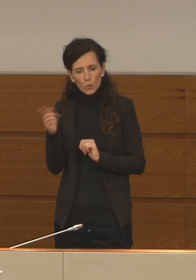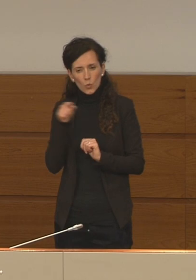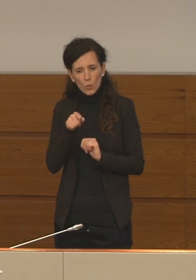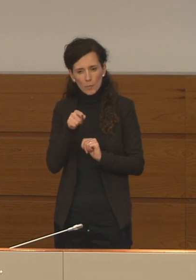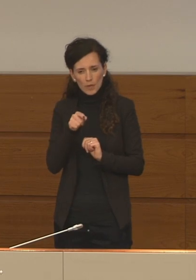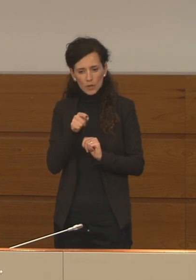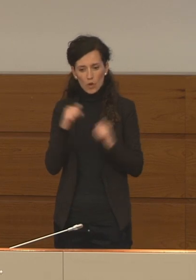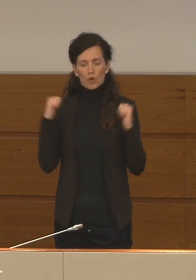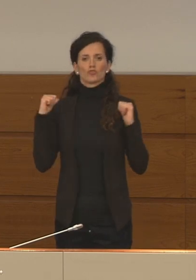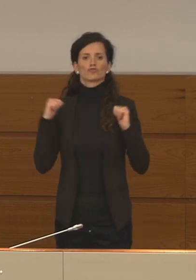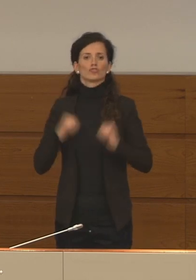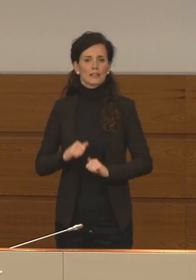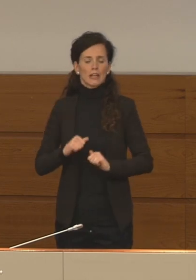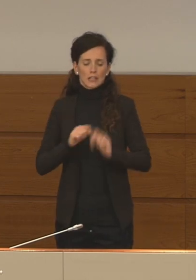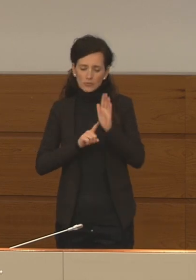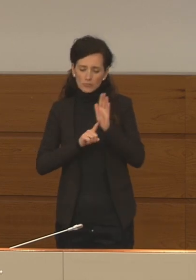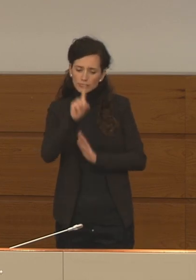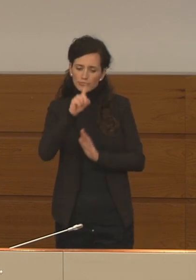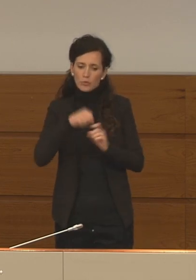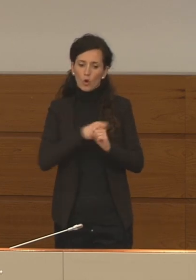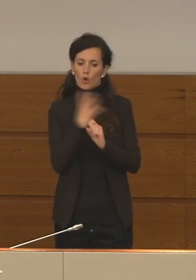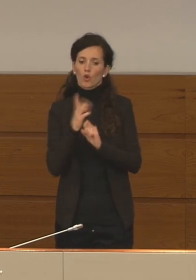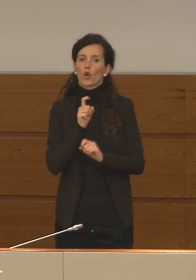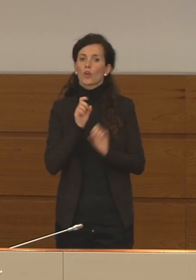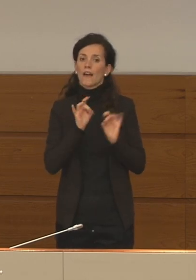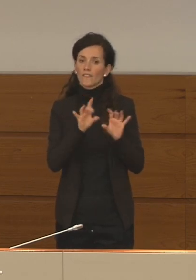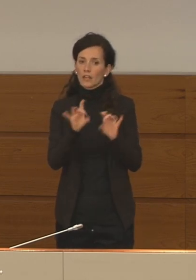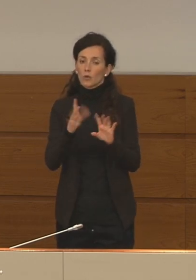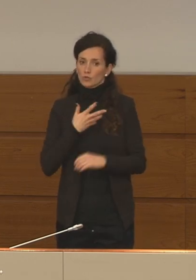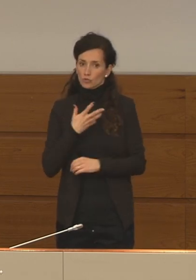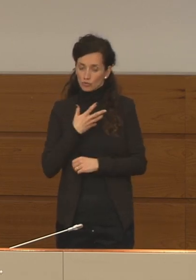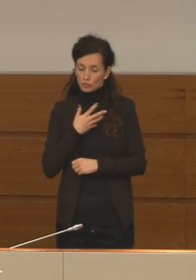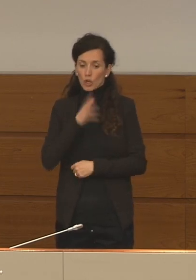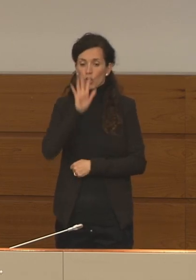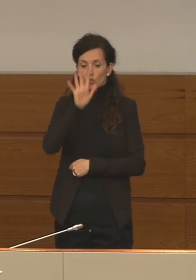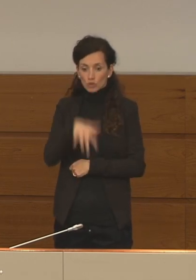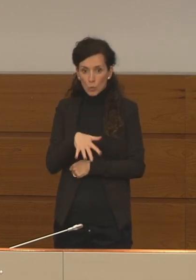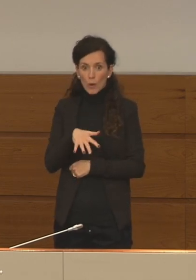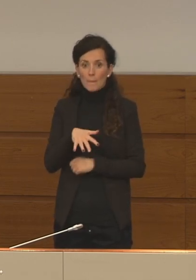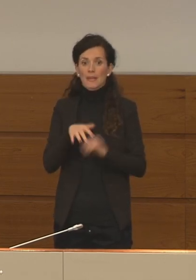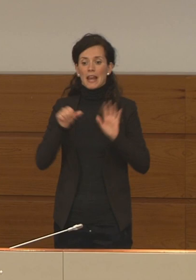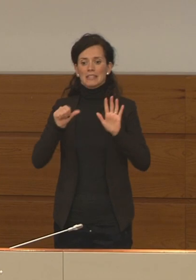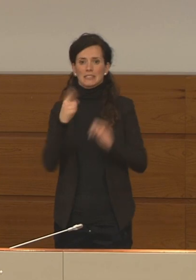cittadini attualmente positivi con il coronavirus e di 5.061, l'incremento